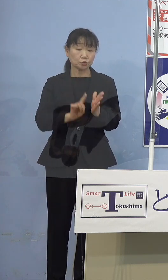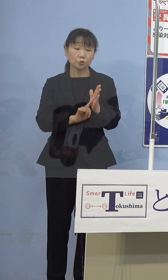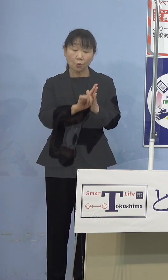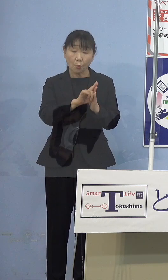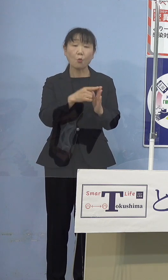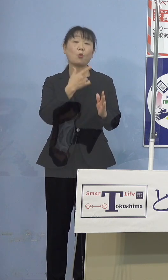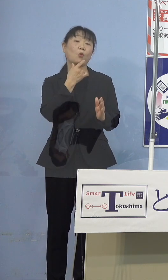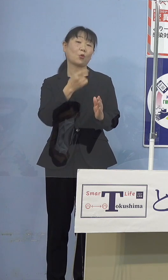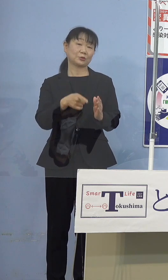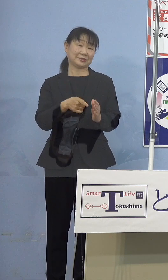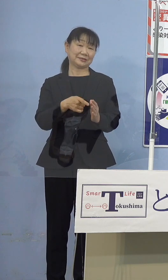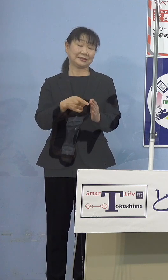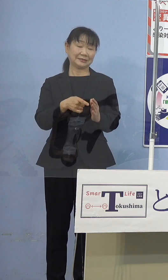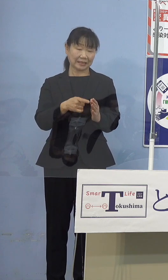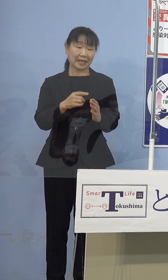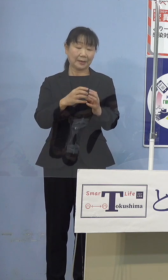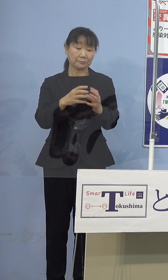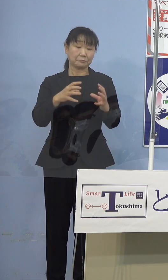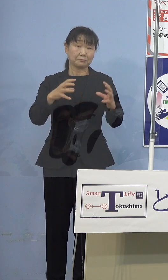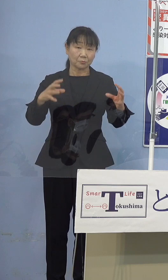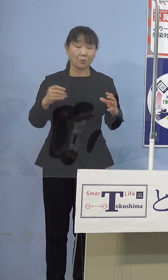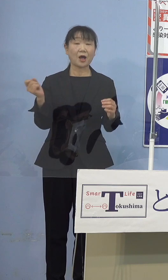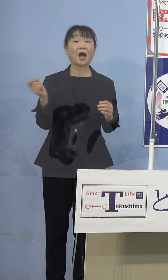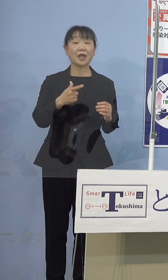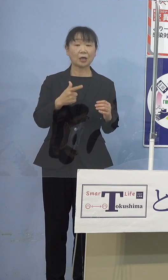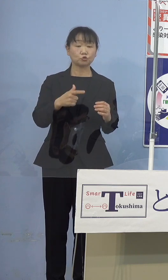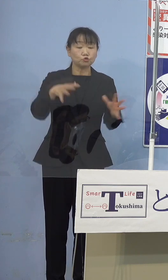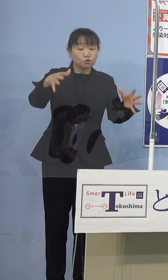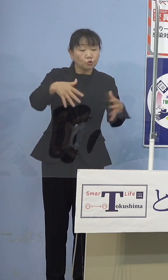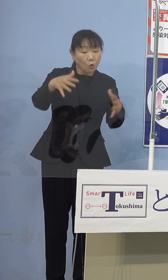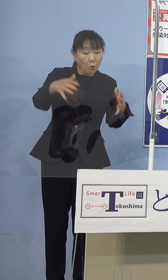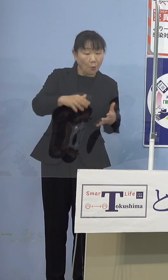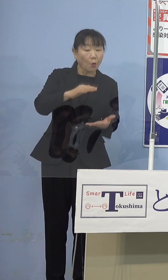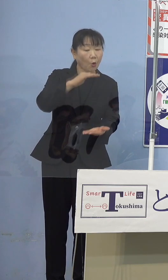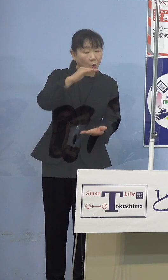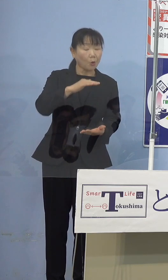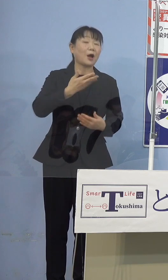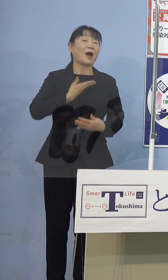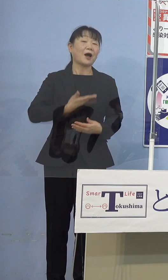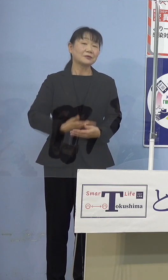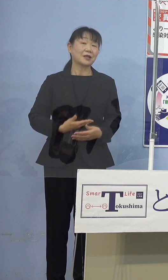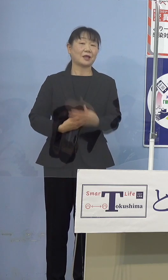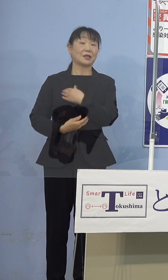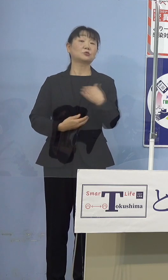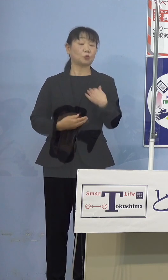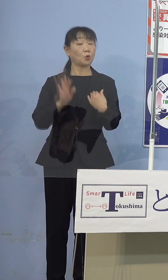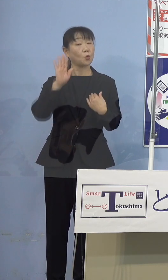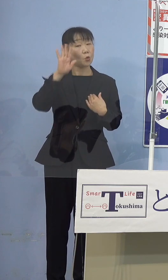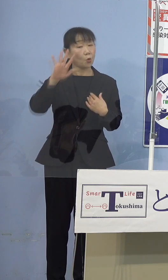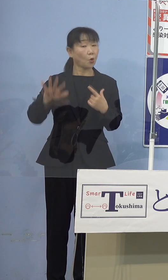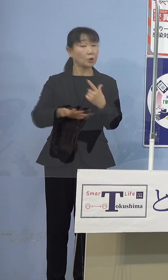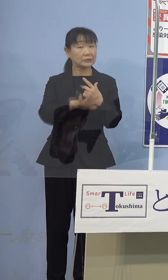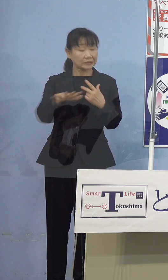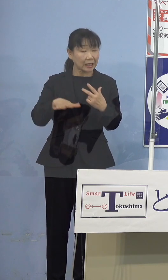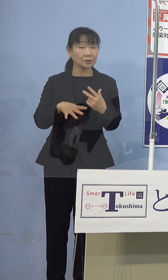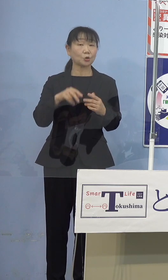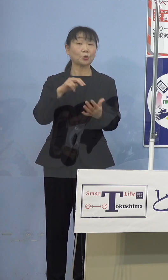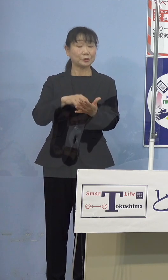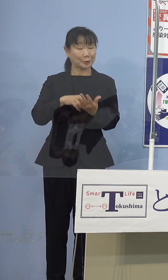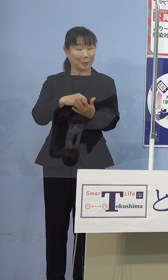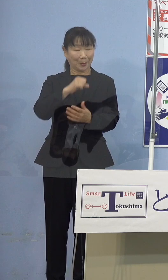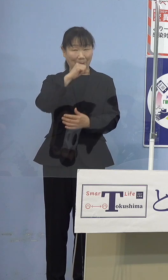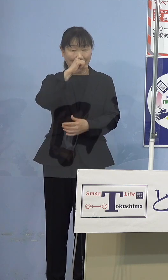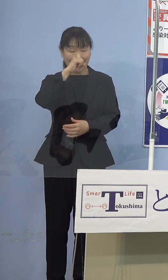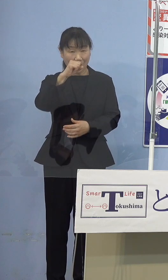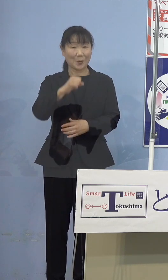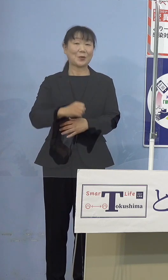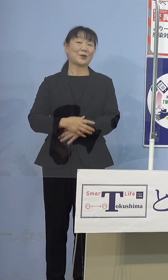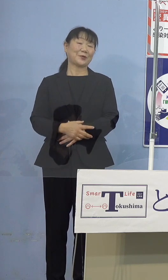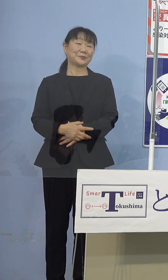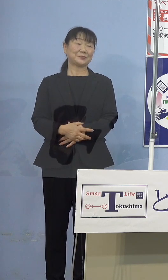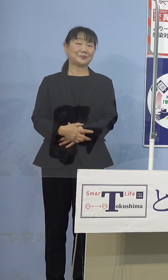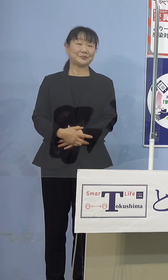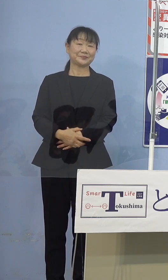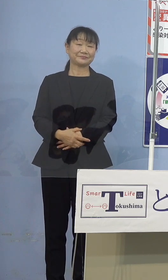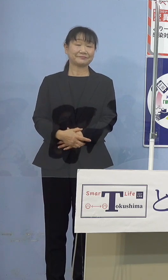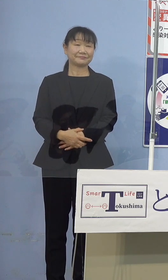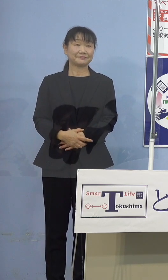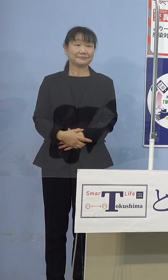また成長が早く漁獲が安定していることから 今後資源として大変有望である